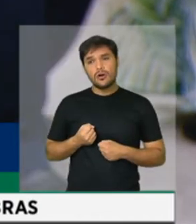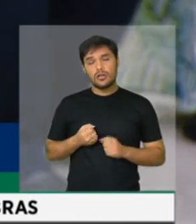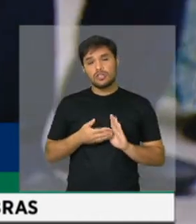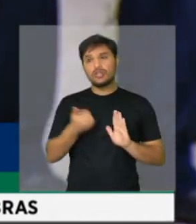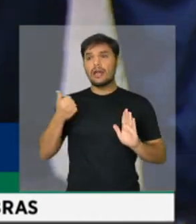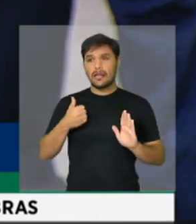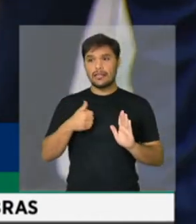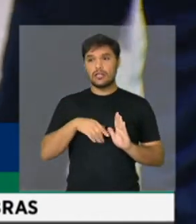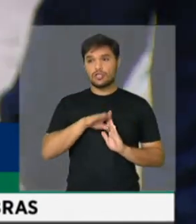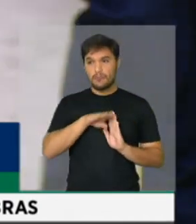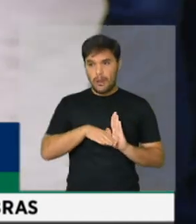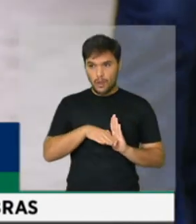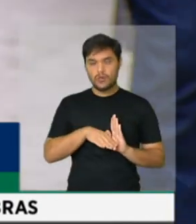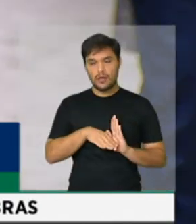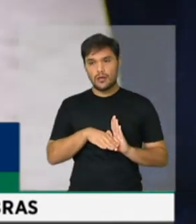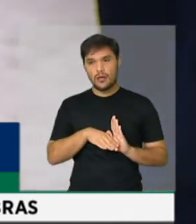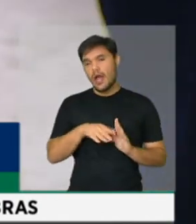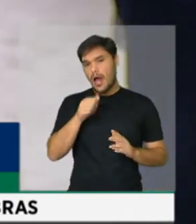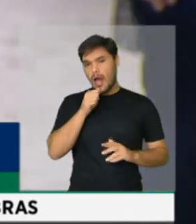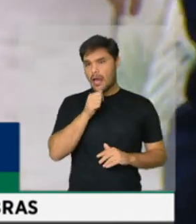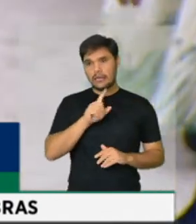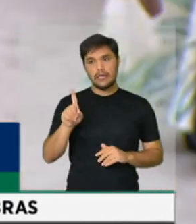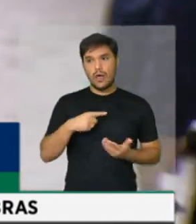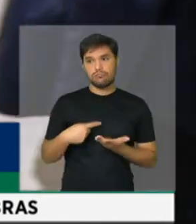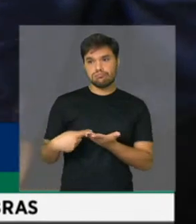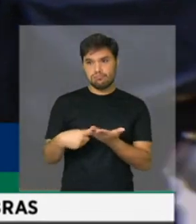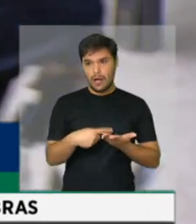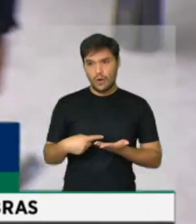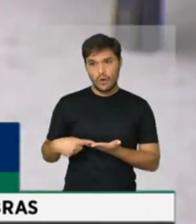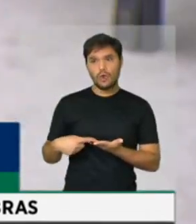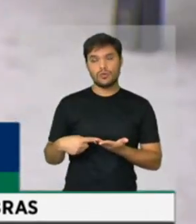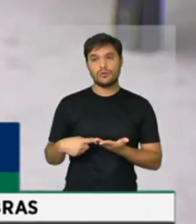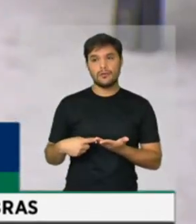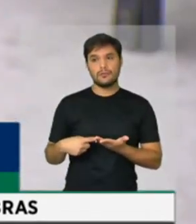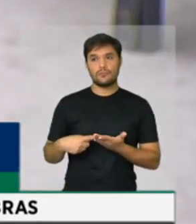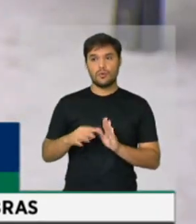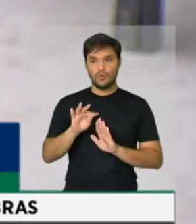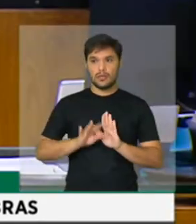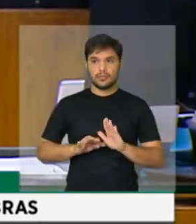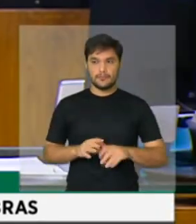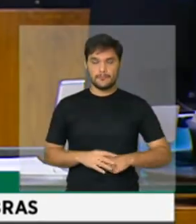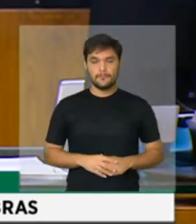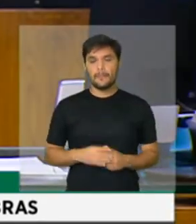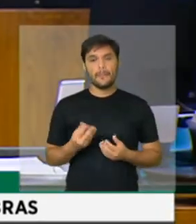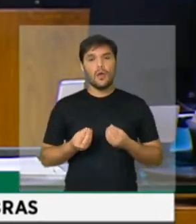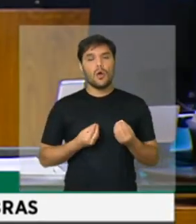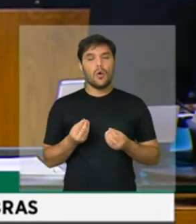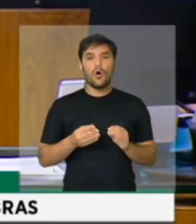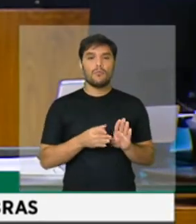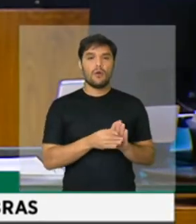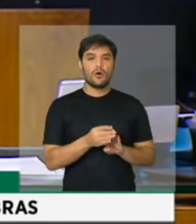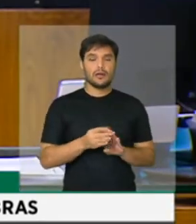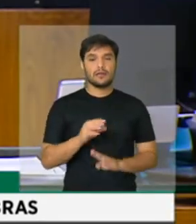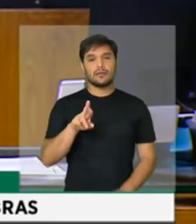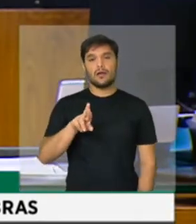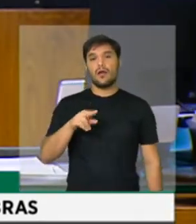VAMOS ACOMPANHAR A RETIRADA ENQUANTO NÃO ENCONTRARMOS UM ACORDO PARA QUE ESSE TEXTO SEJA VOTADO. [PRESIDENTE]: COMO